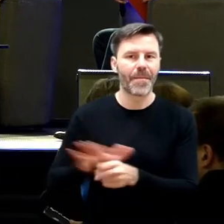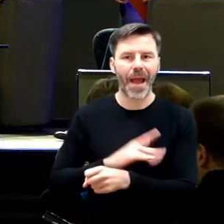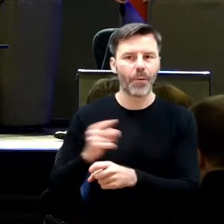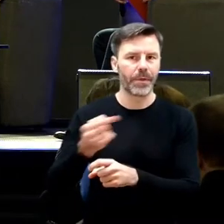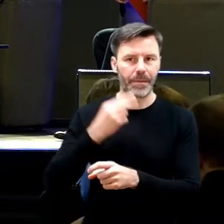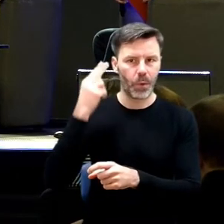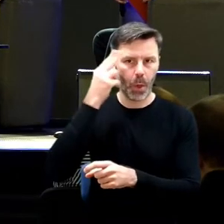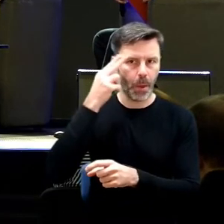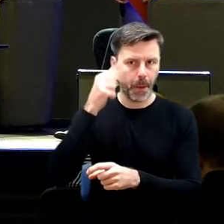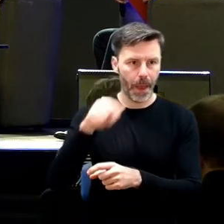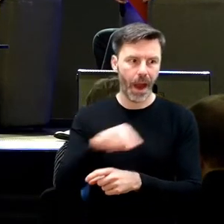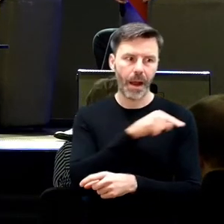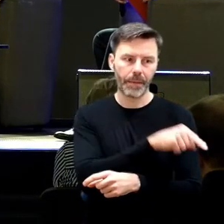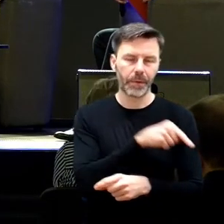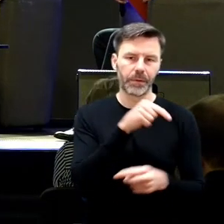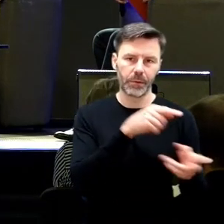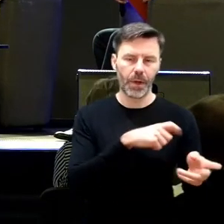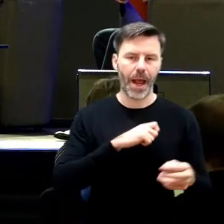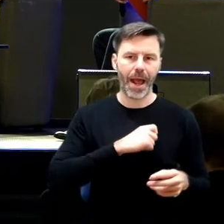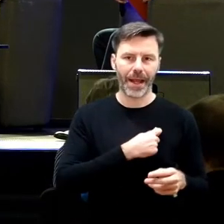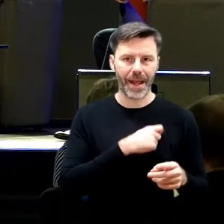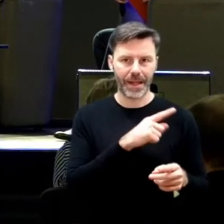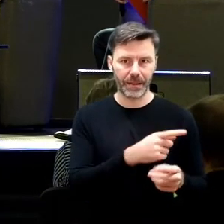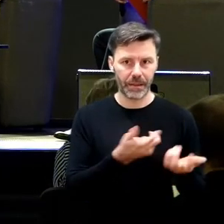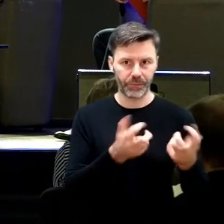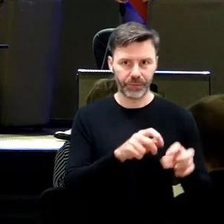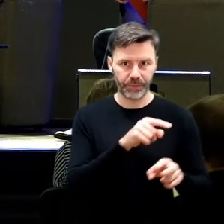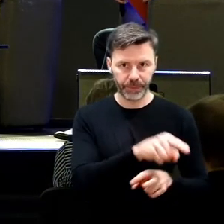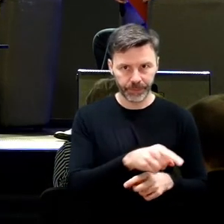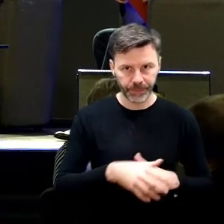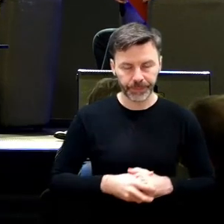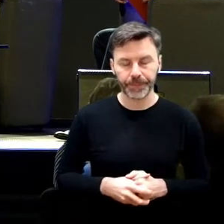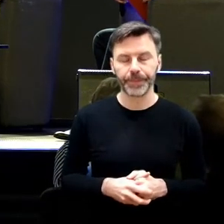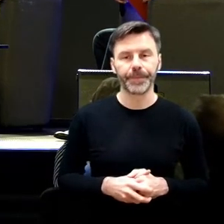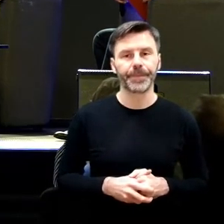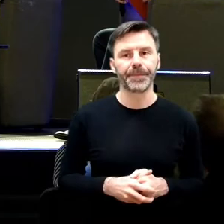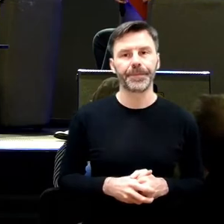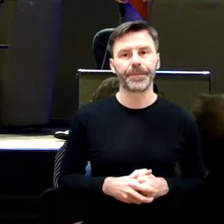i to, co my widzimy jako największy problem,